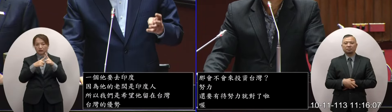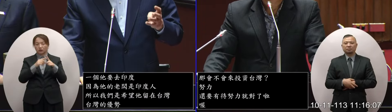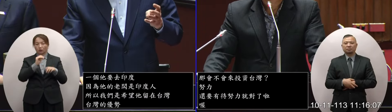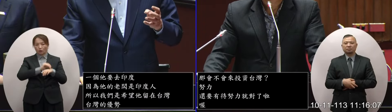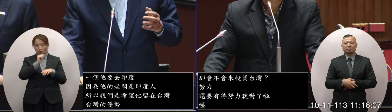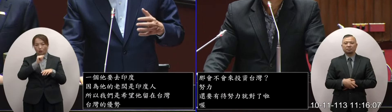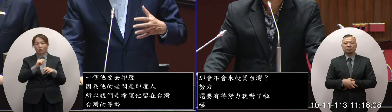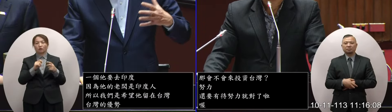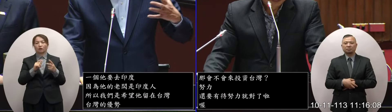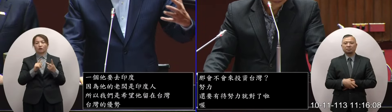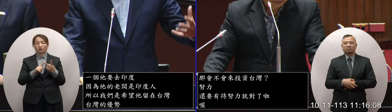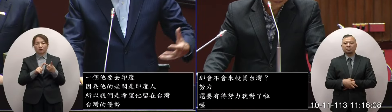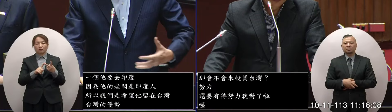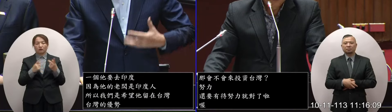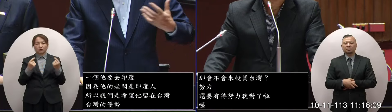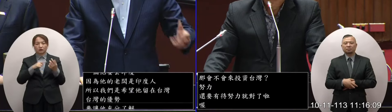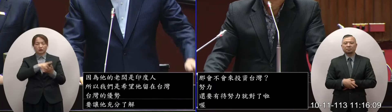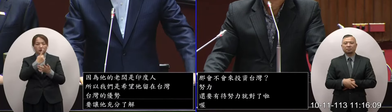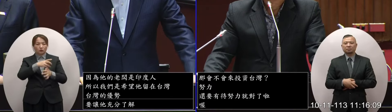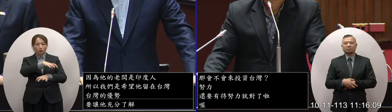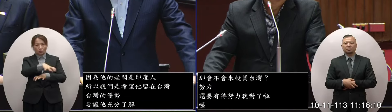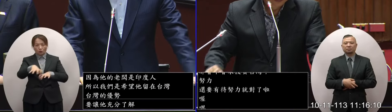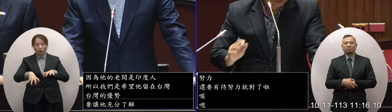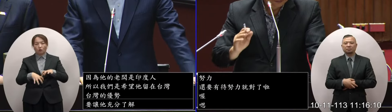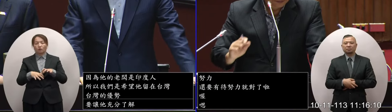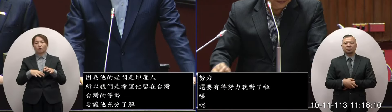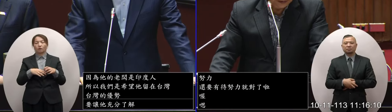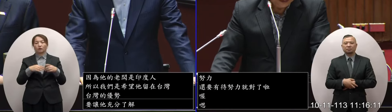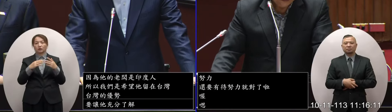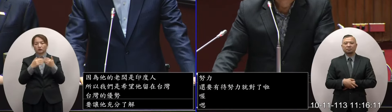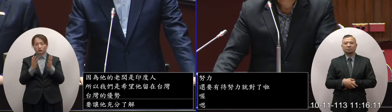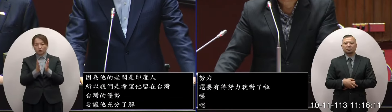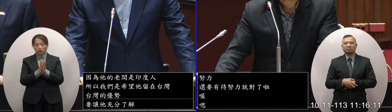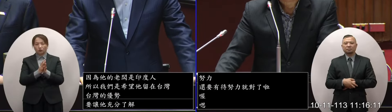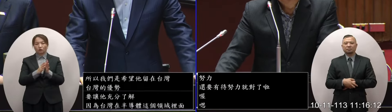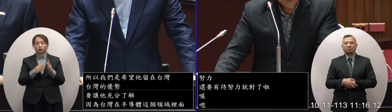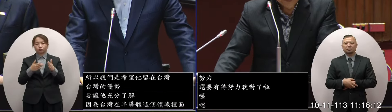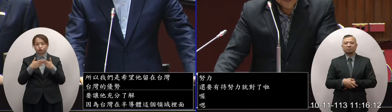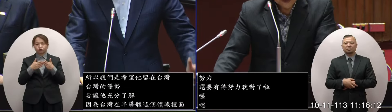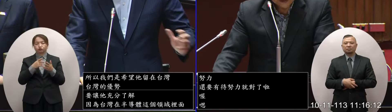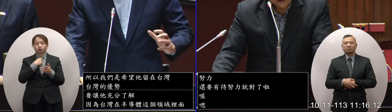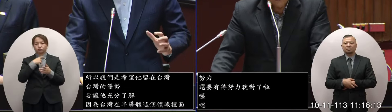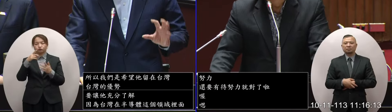我們的這個整個的環境 整個這個ecosystem 我想他們會選擇台灣